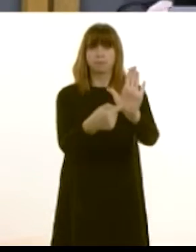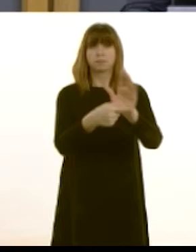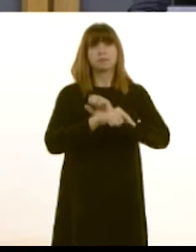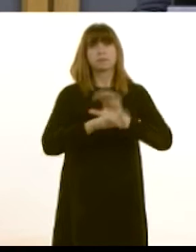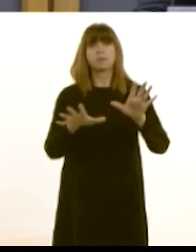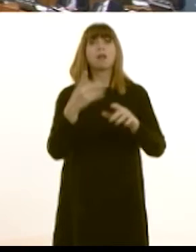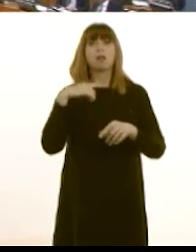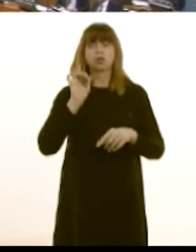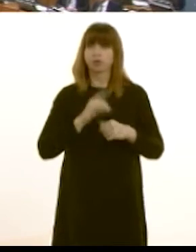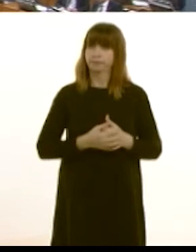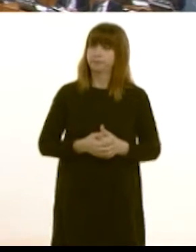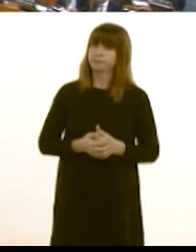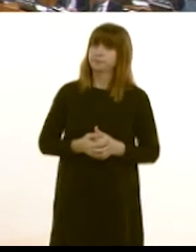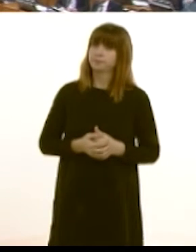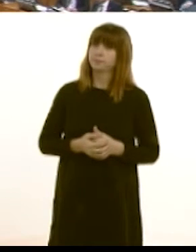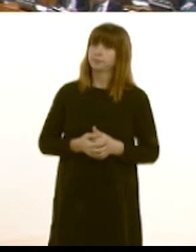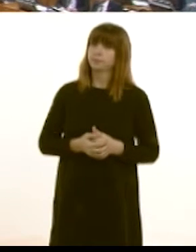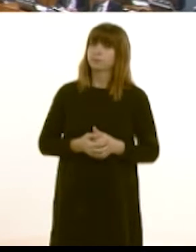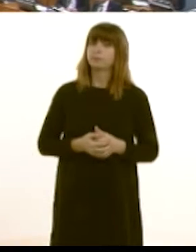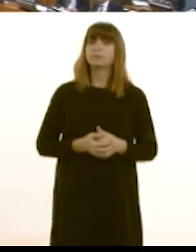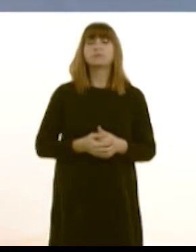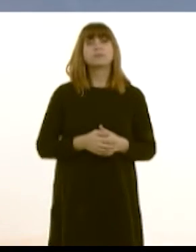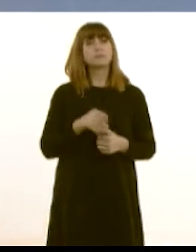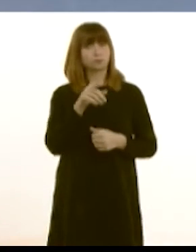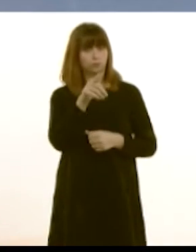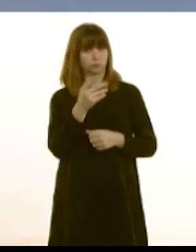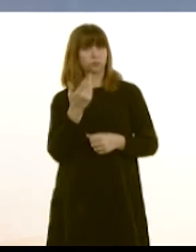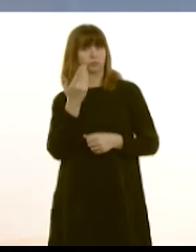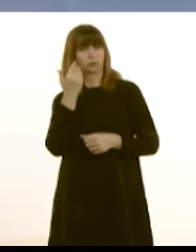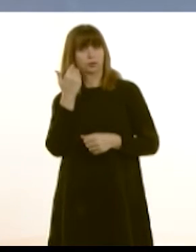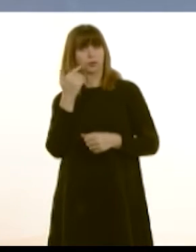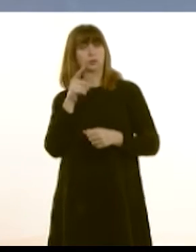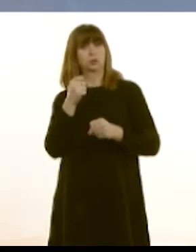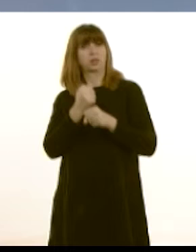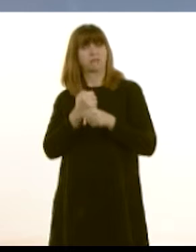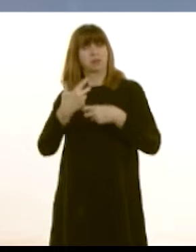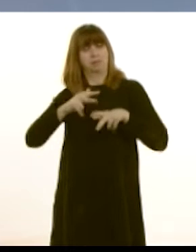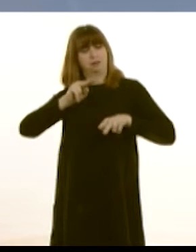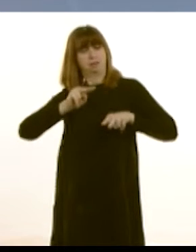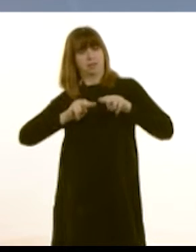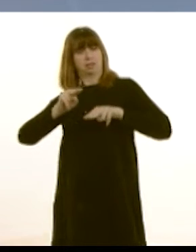Janet Finch-Saunders: First Minister, following your recent Governmentís assessment and consultation